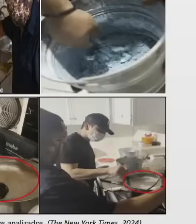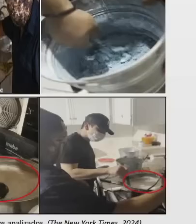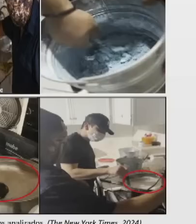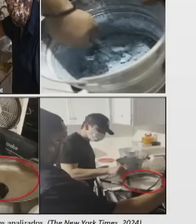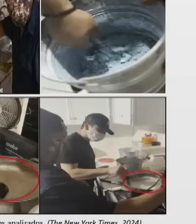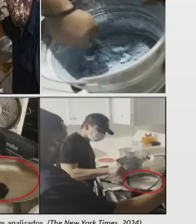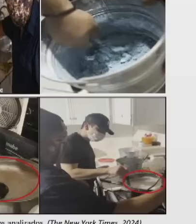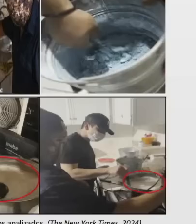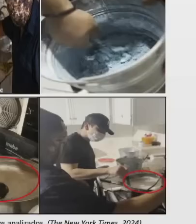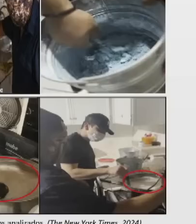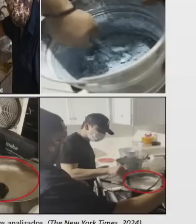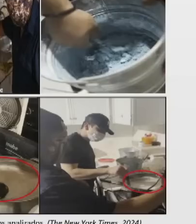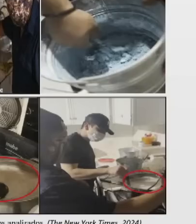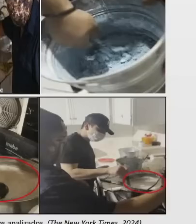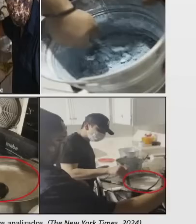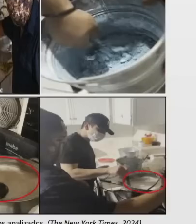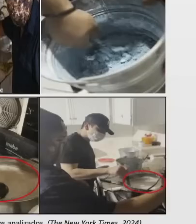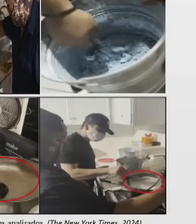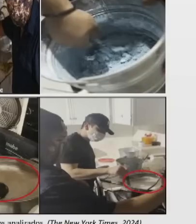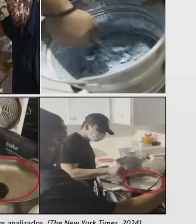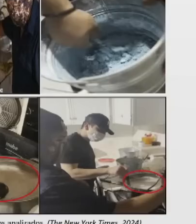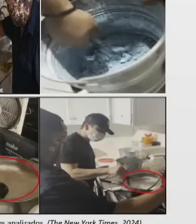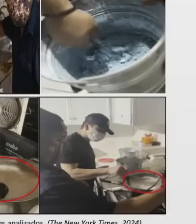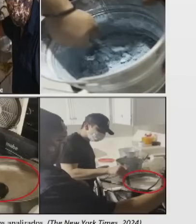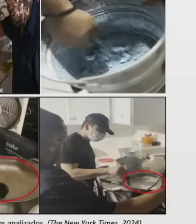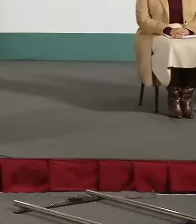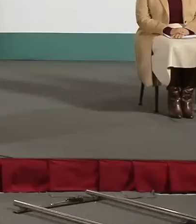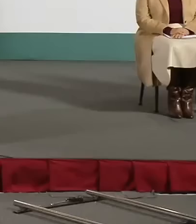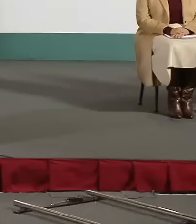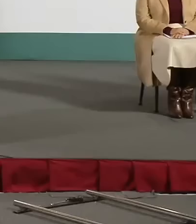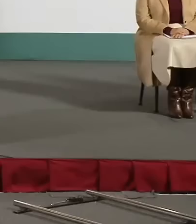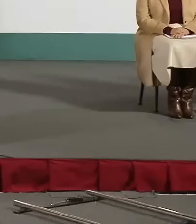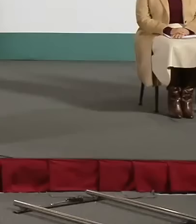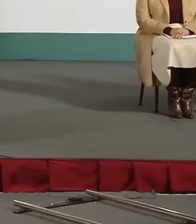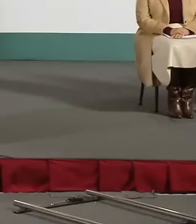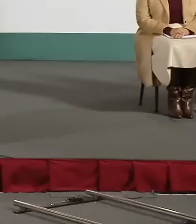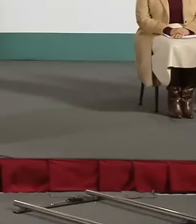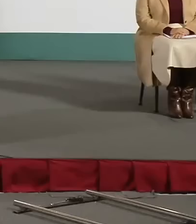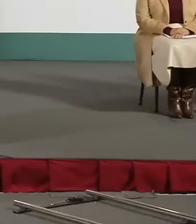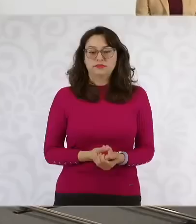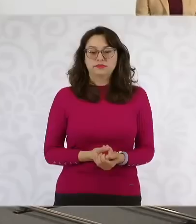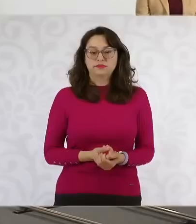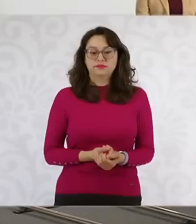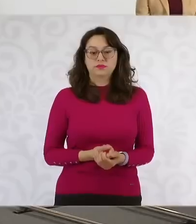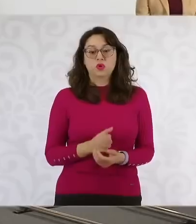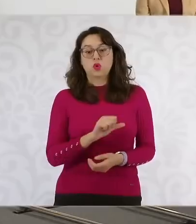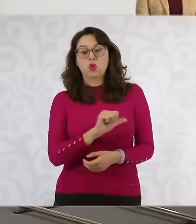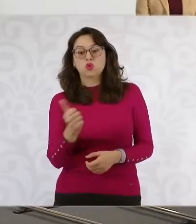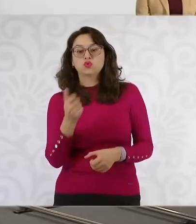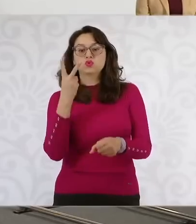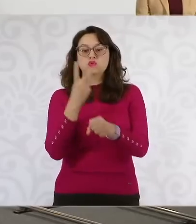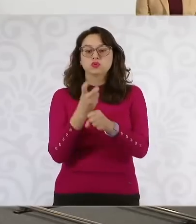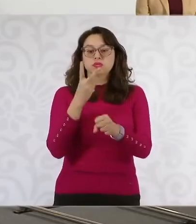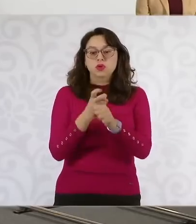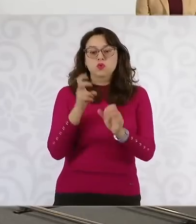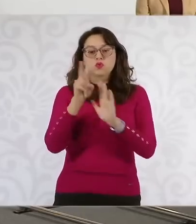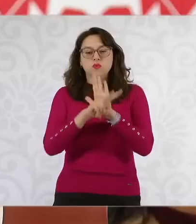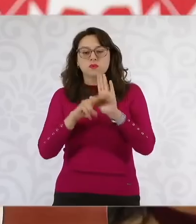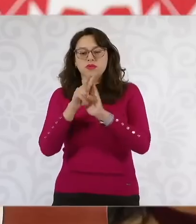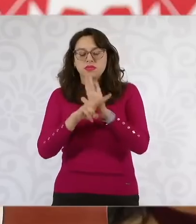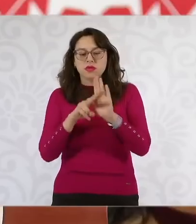electrodomésticos en un segundo video de 13 segundos De igual forma sin sonido Se observa un